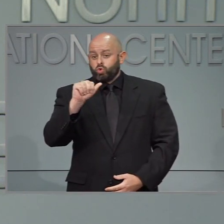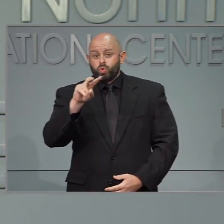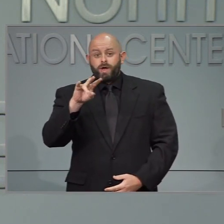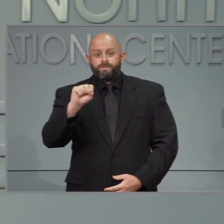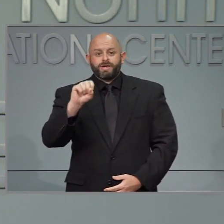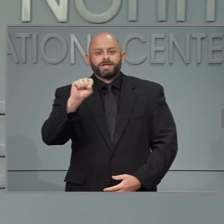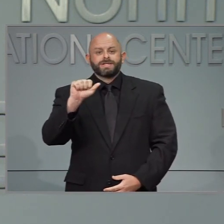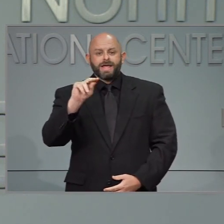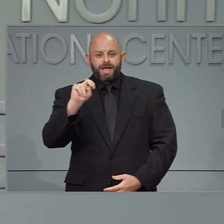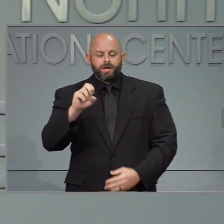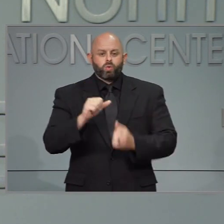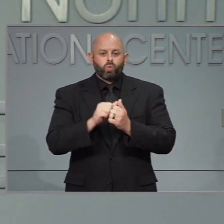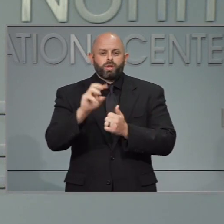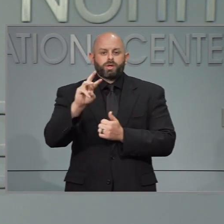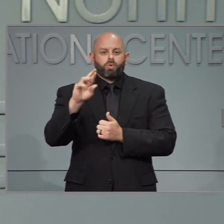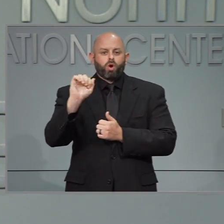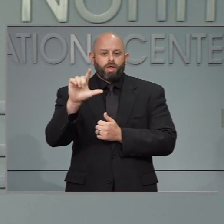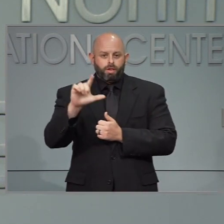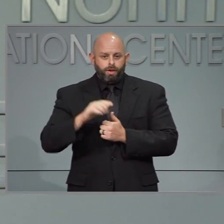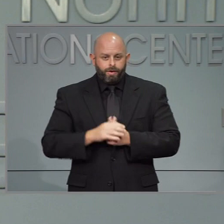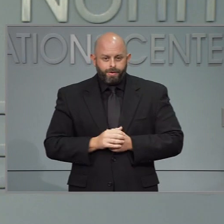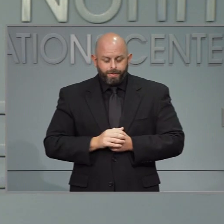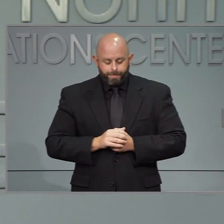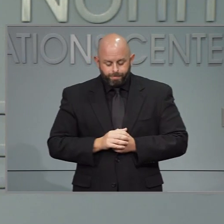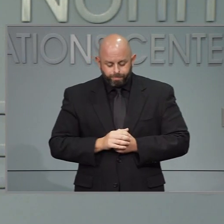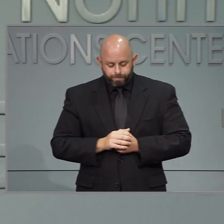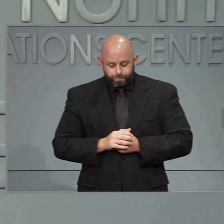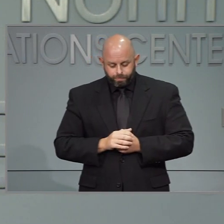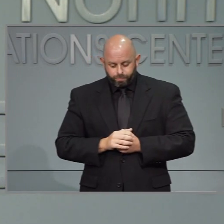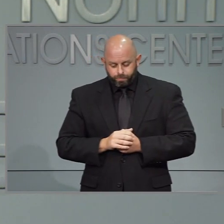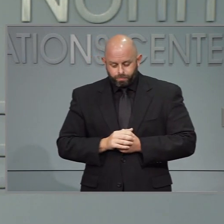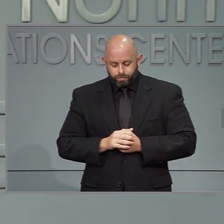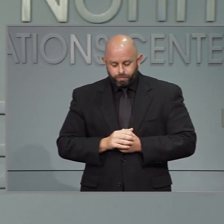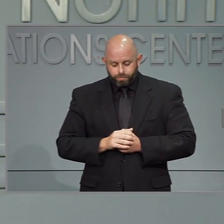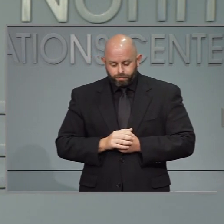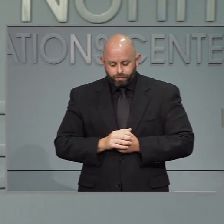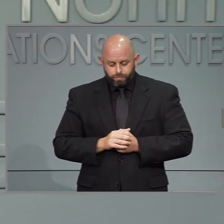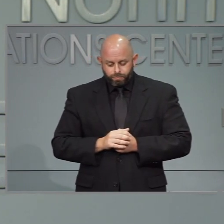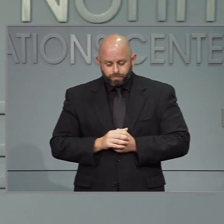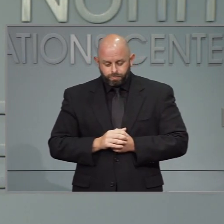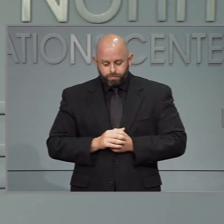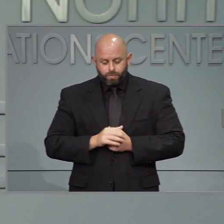A través de y de cambio a ella.